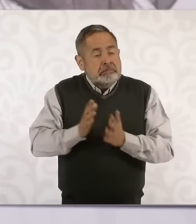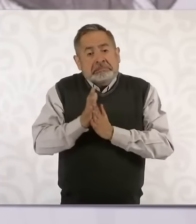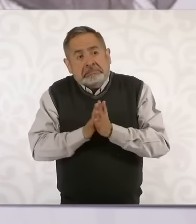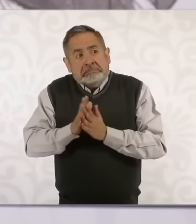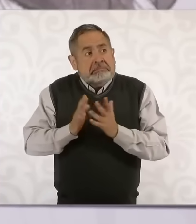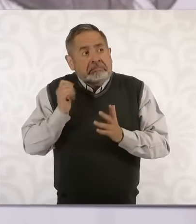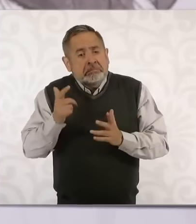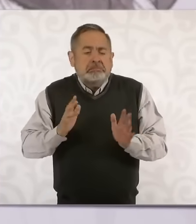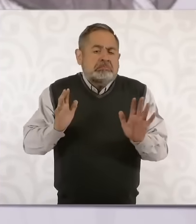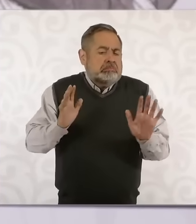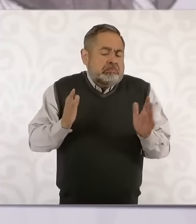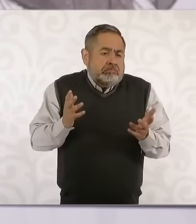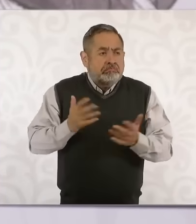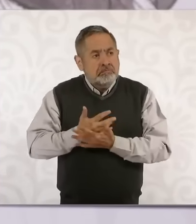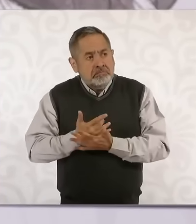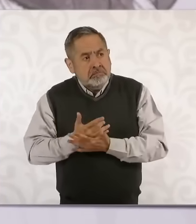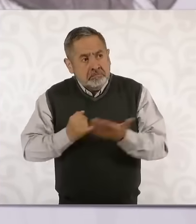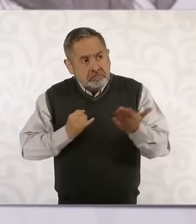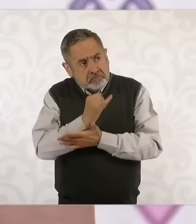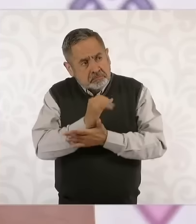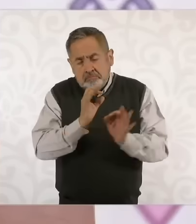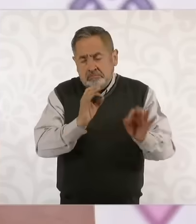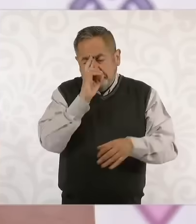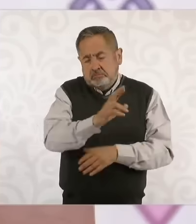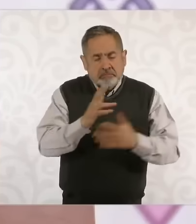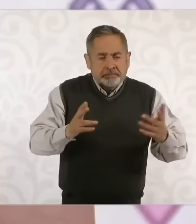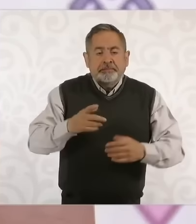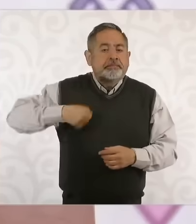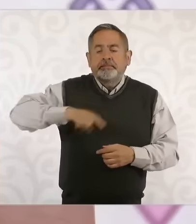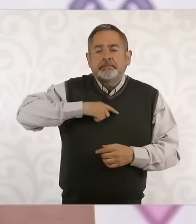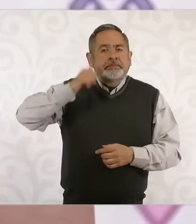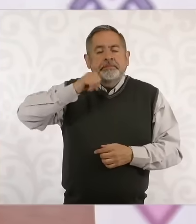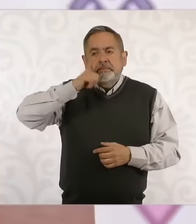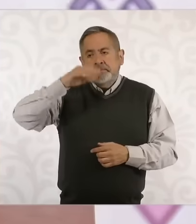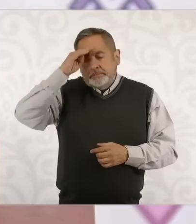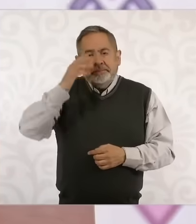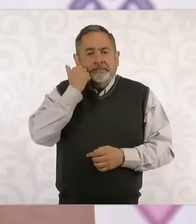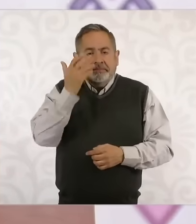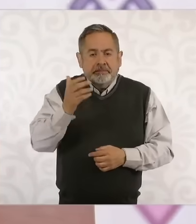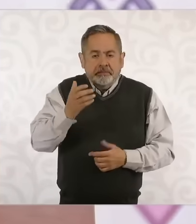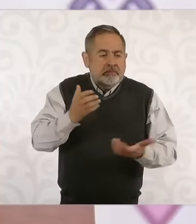E lo que nosotros buscamos siempre pues es un en el marco del comercio libre,